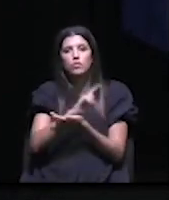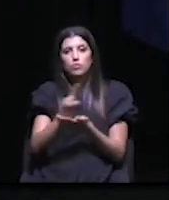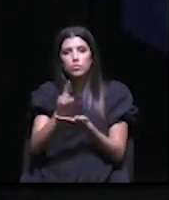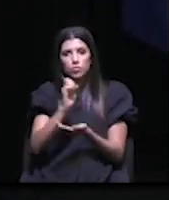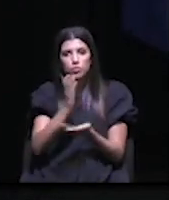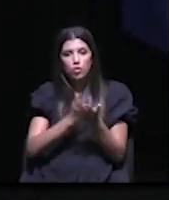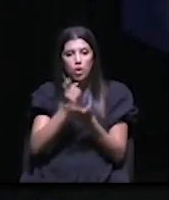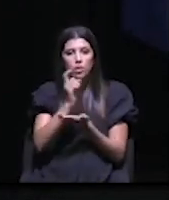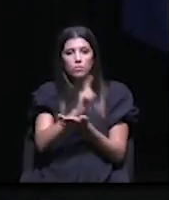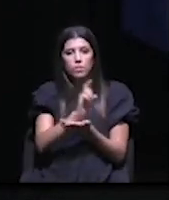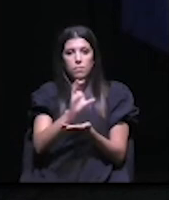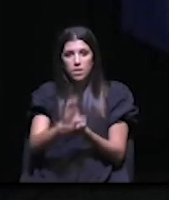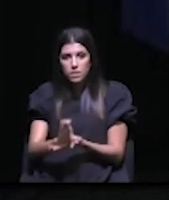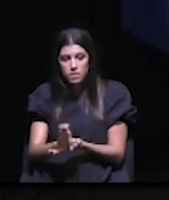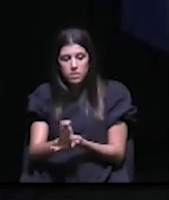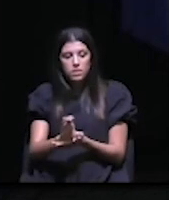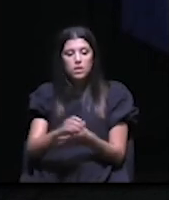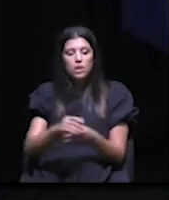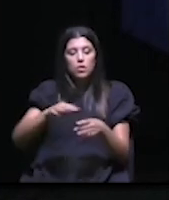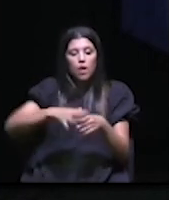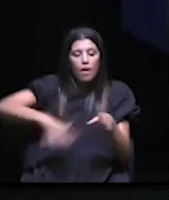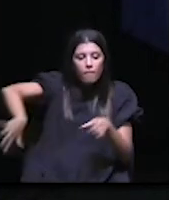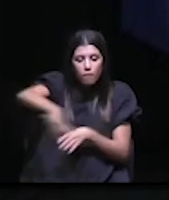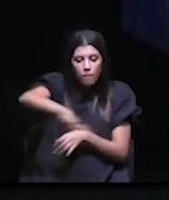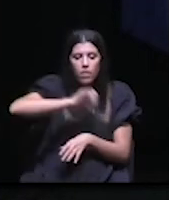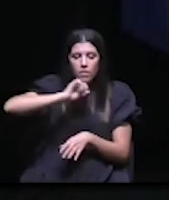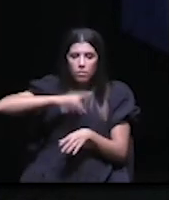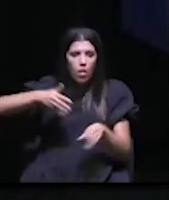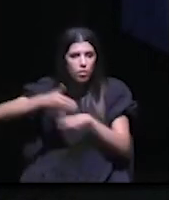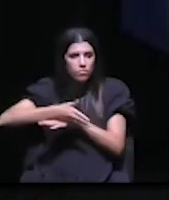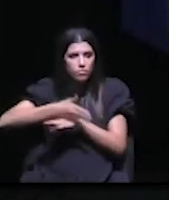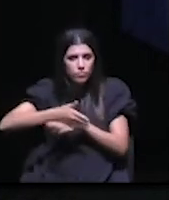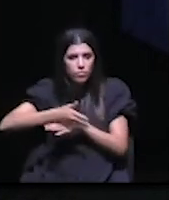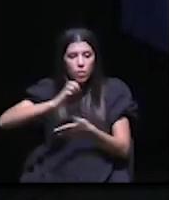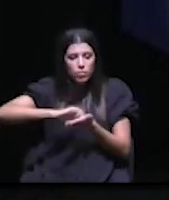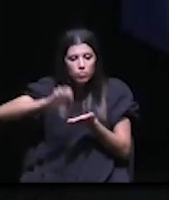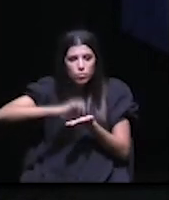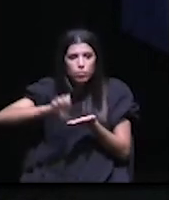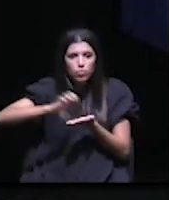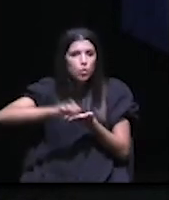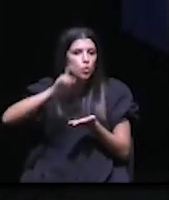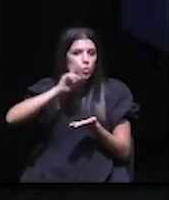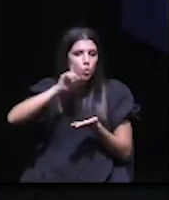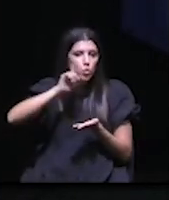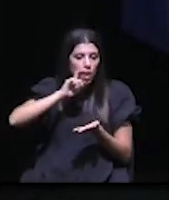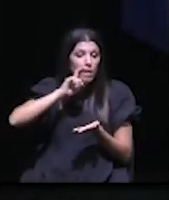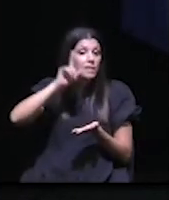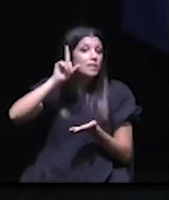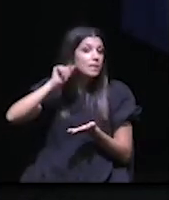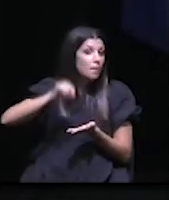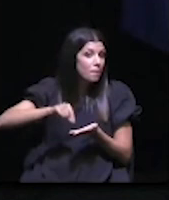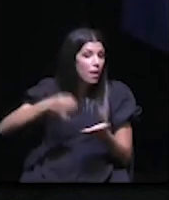em torno das quais se possa fazer este tipo de intervenção, de pedonalização e de segurança e que fossem realizados alguns projetos-piloto.